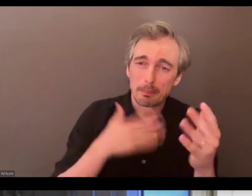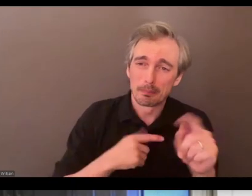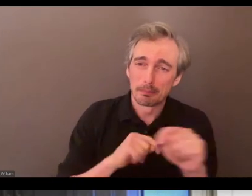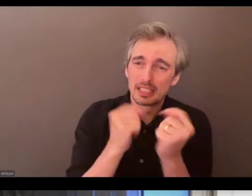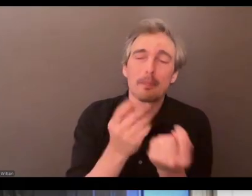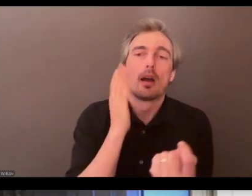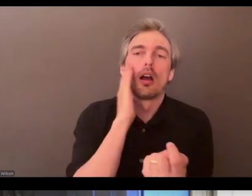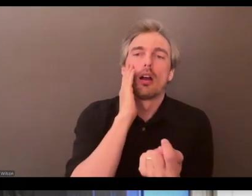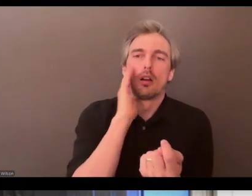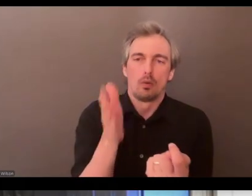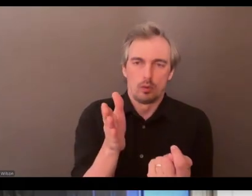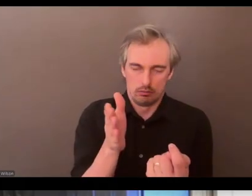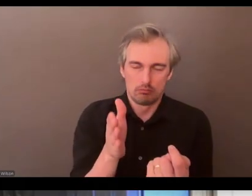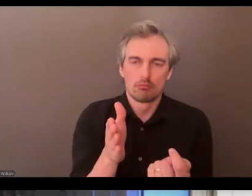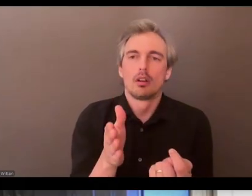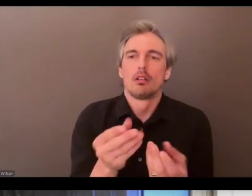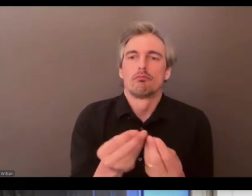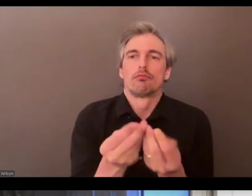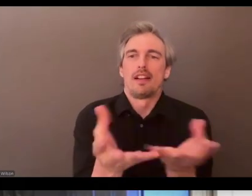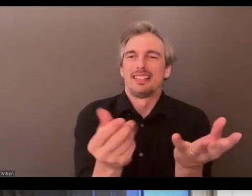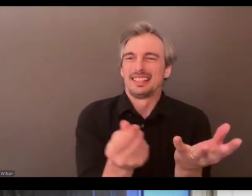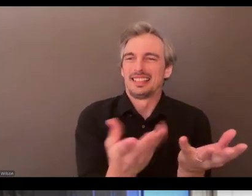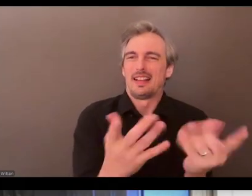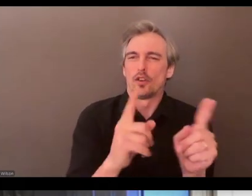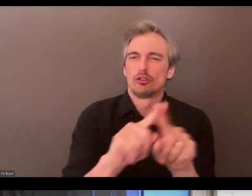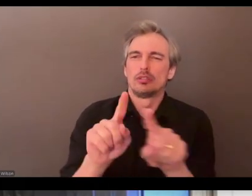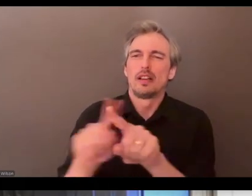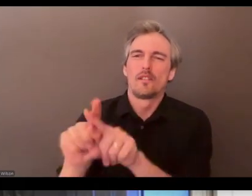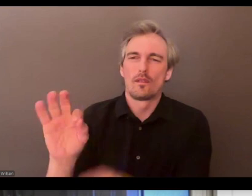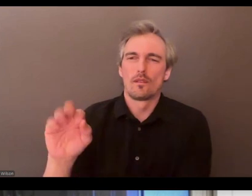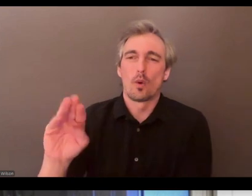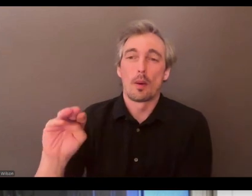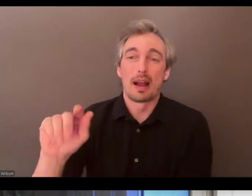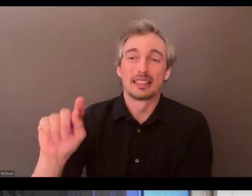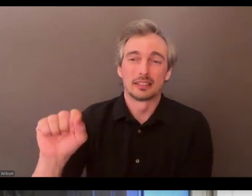PDFのみのレポ ートは避けましょう。 一般的に言って、 PDFはやめたほうがいいです。